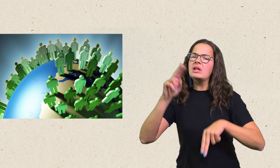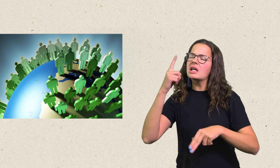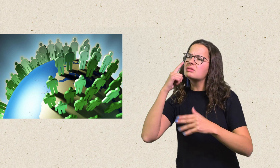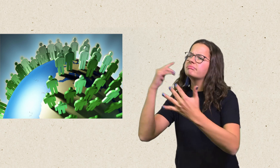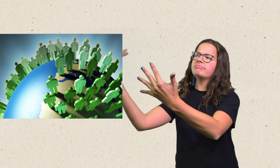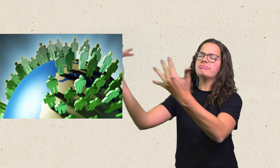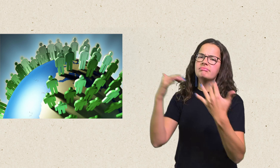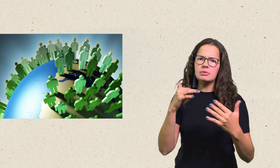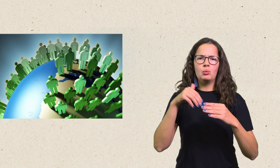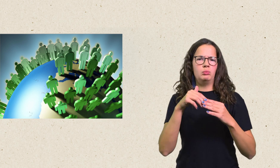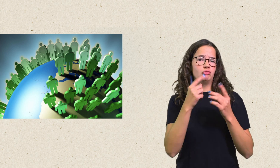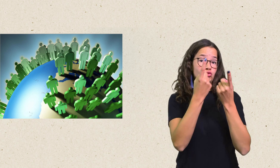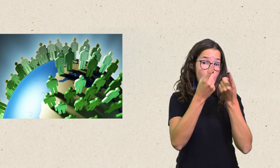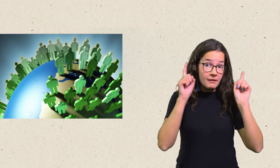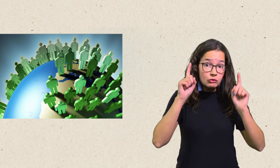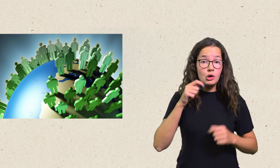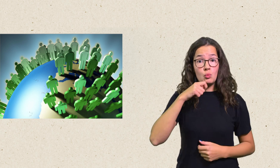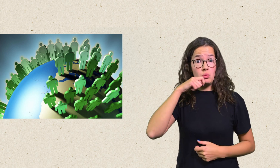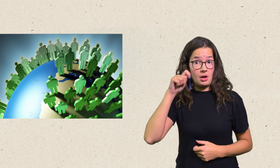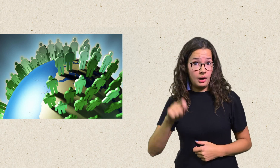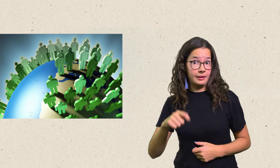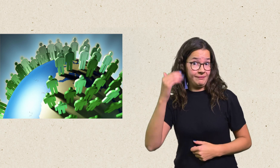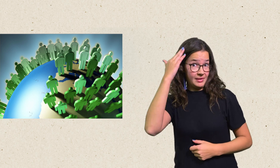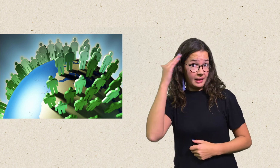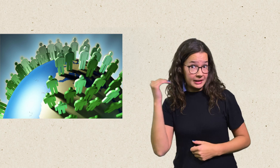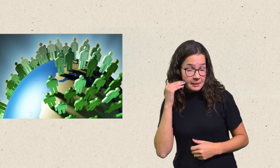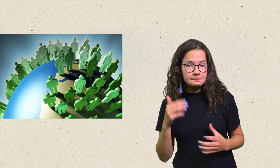Nejvíc jich přišlo ze Slovenska, Ukrajiny a Vietnamu.